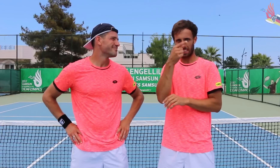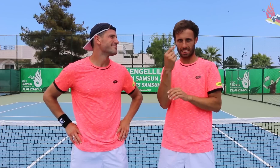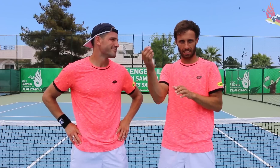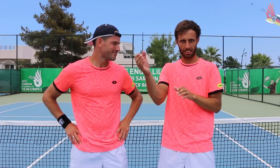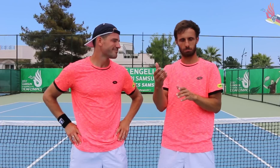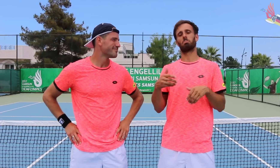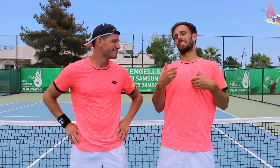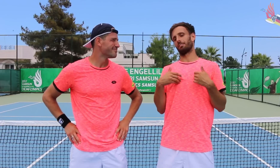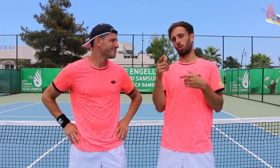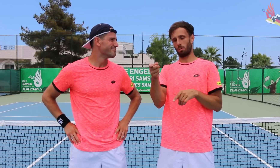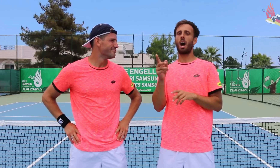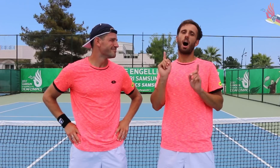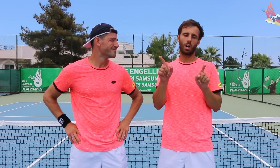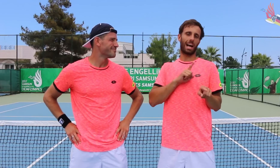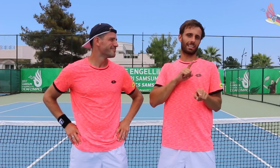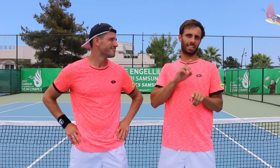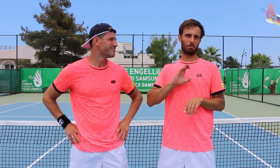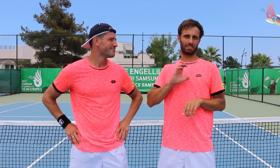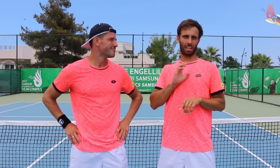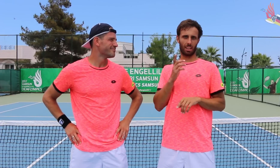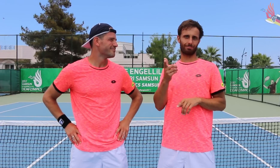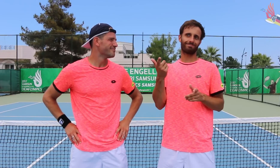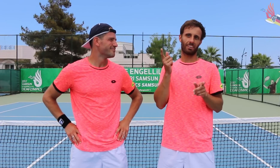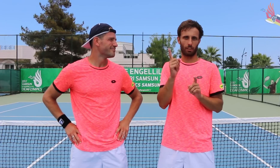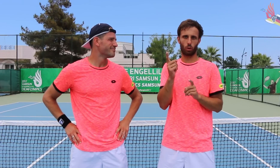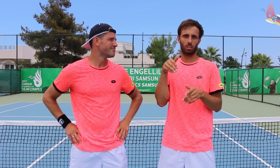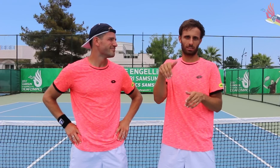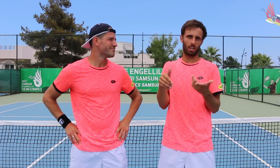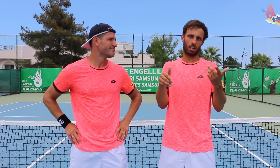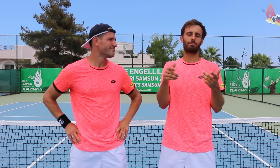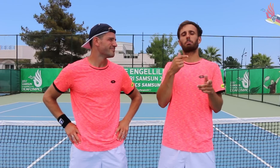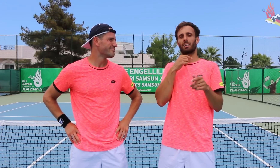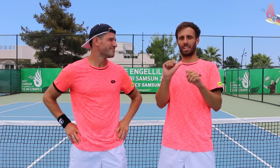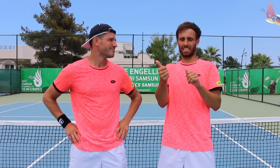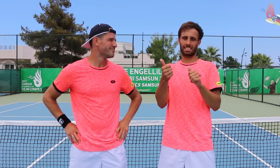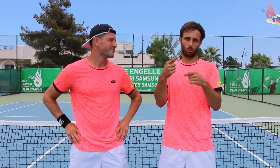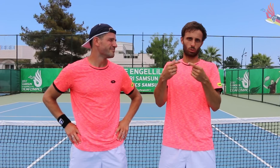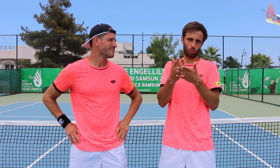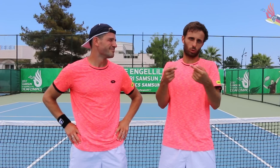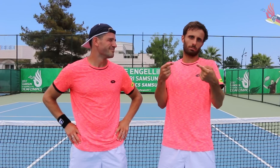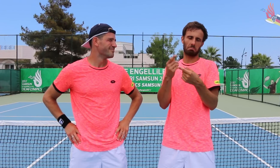Außerdem sind die Chinesen Mitfavoriten auf eine Medaille gewesen. Nur schade, dass wir schon in der ersten Runde auf die beiden getroffen sind.